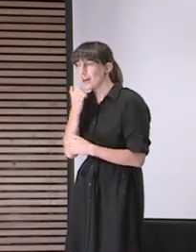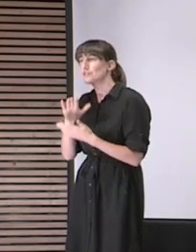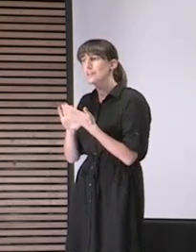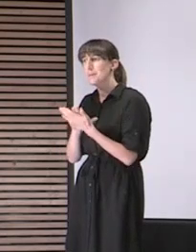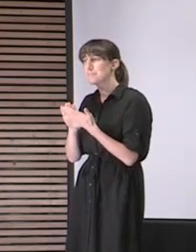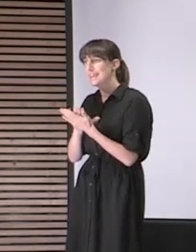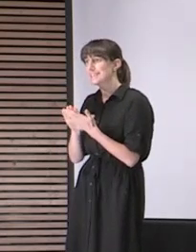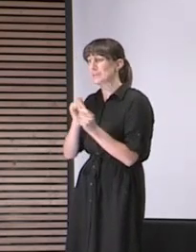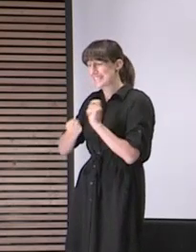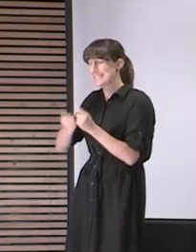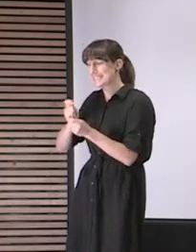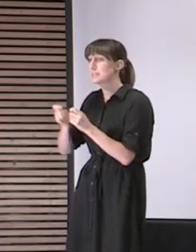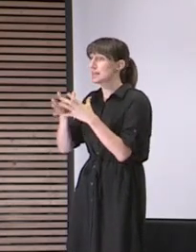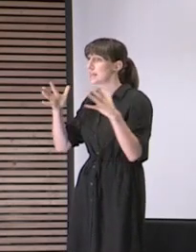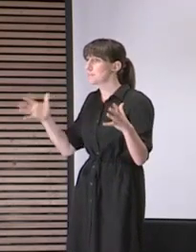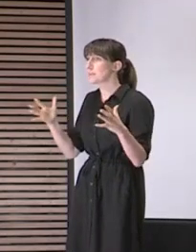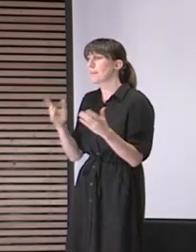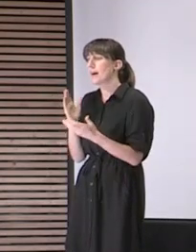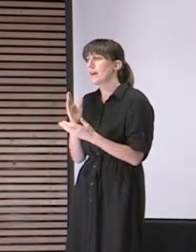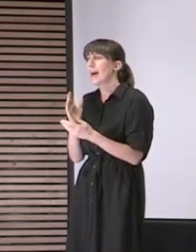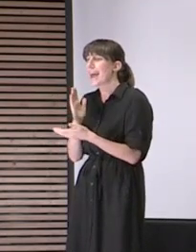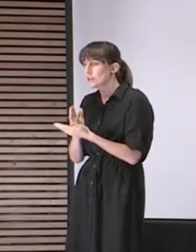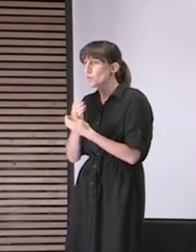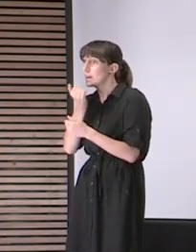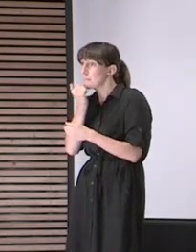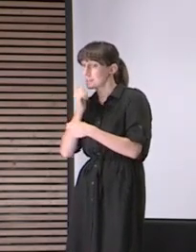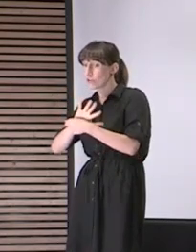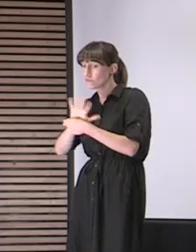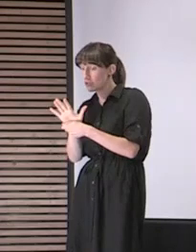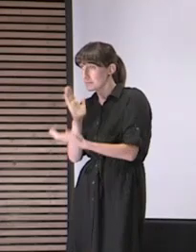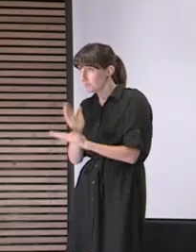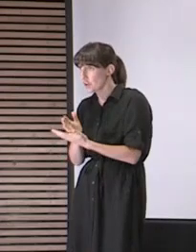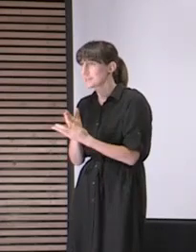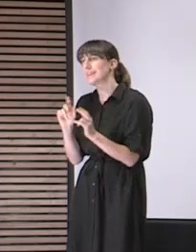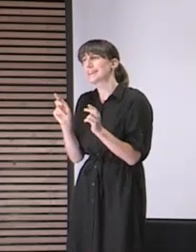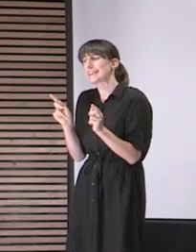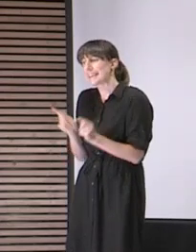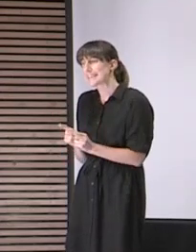ampliamente en la comunidad está limitada por la magnitud del brote. Tenemos una alta tasa de pruebas. Lo que queremos